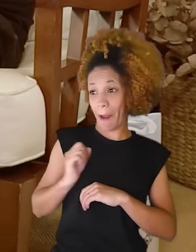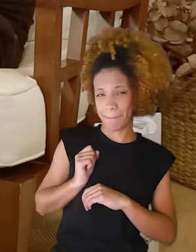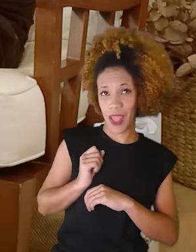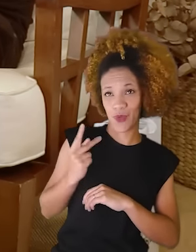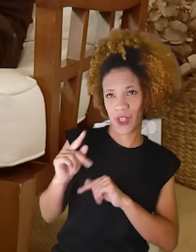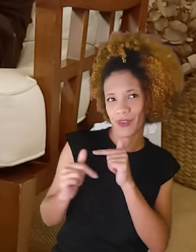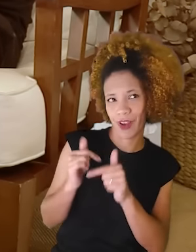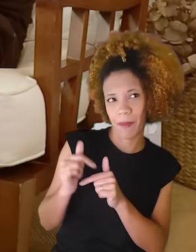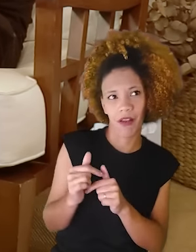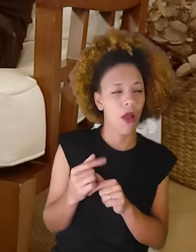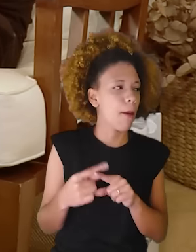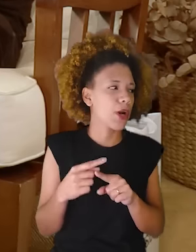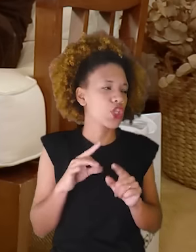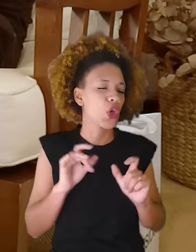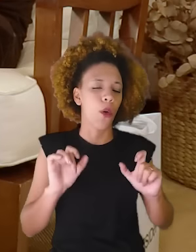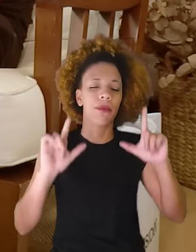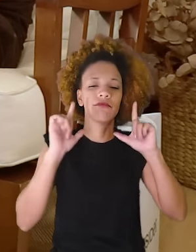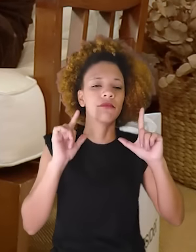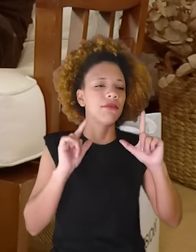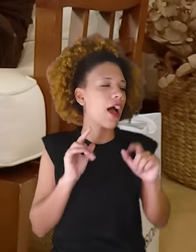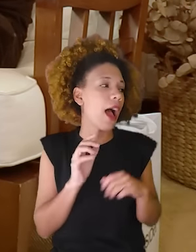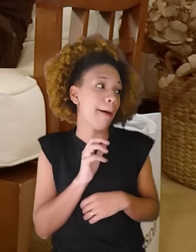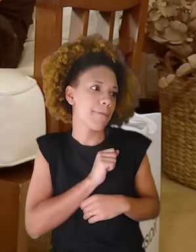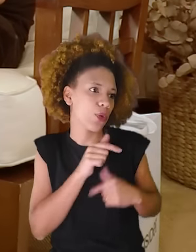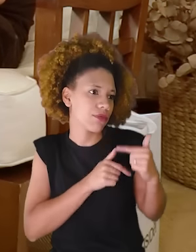fotta de biquíni jun se for só uma cara linda falando adorei o seu trabalho ela Adorei o meu